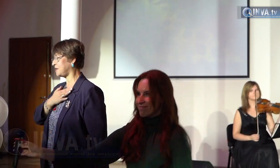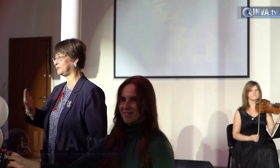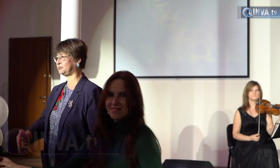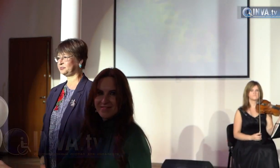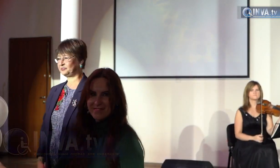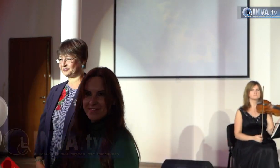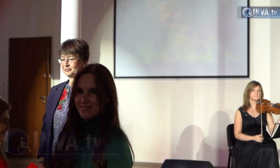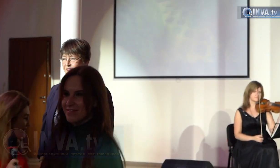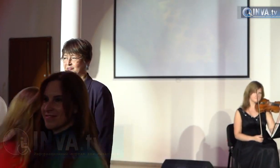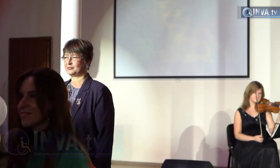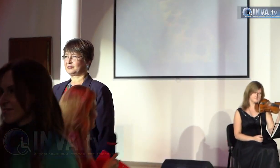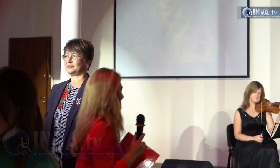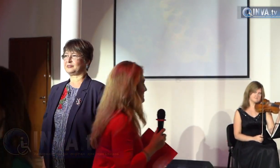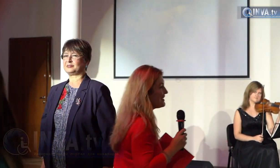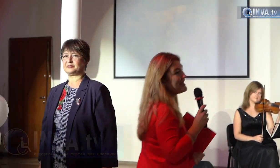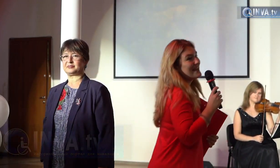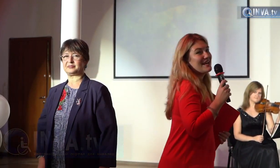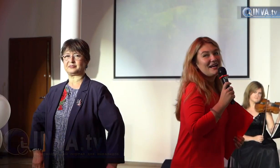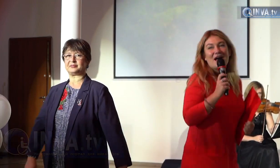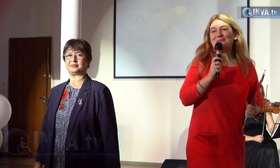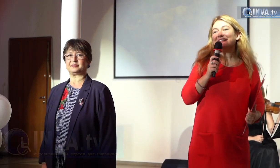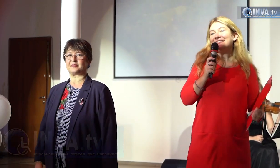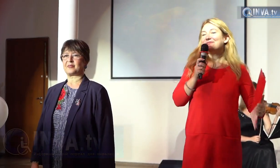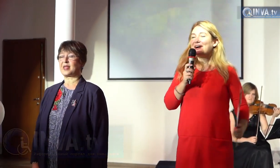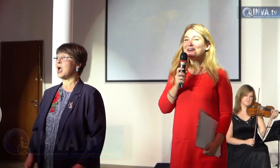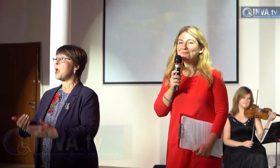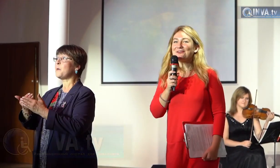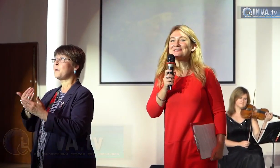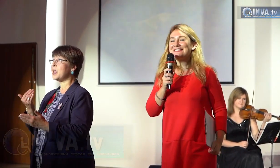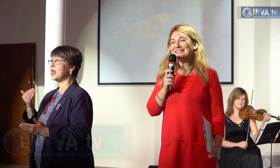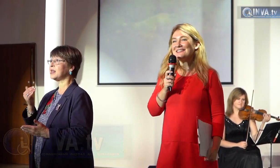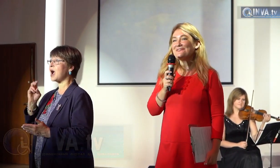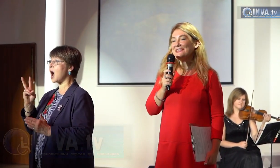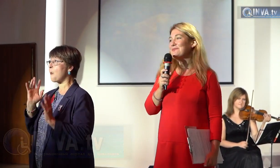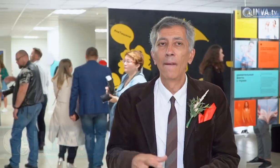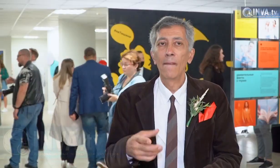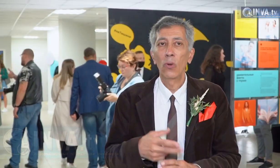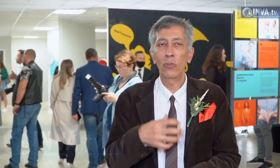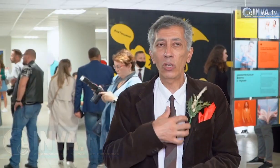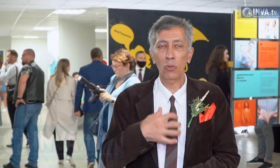Услуги сурдопереводчиков востребованы в столице постоянно. Владимир БАЗОЕВ (ПРЕДСЕДАТЕЛЬ МОСКОВСКОЙ ГОРОДСКОЙ ОРГАНИЗАЦИИ